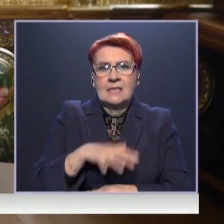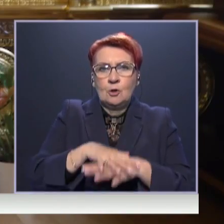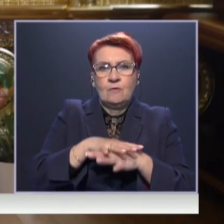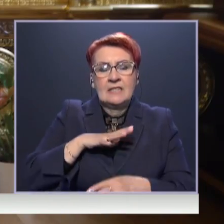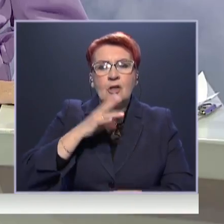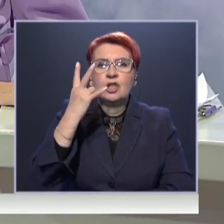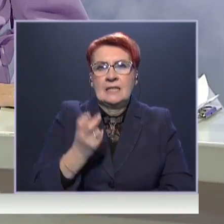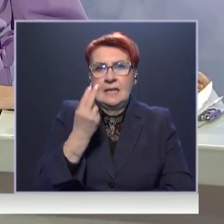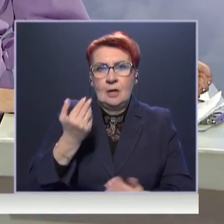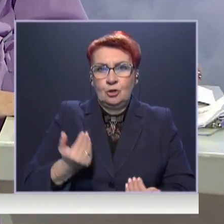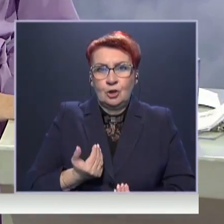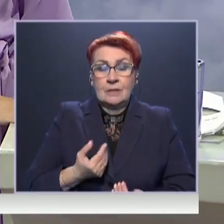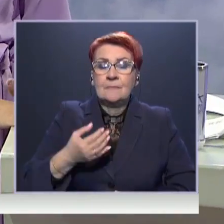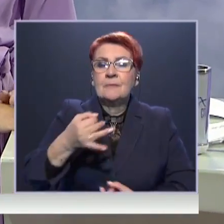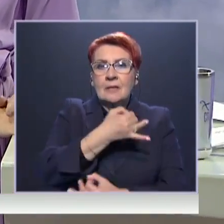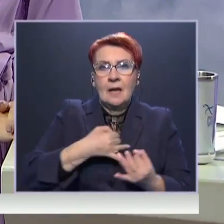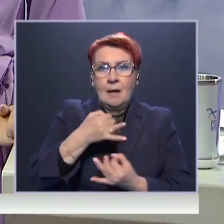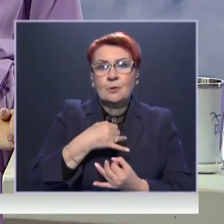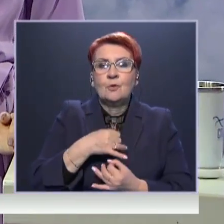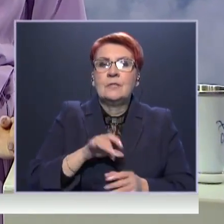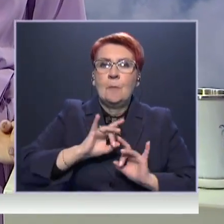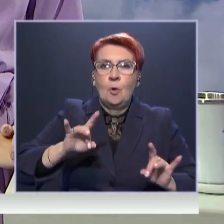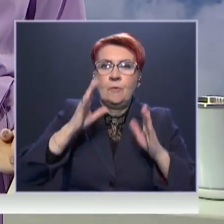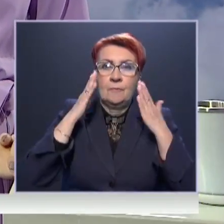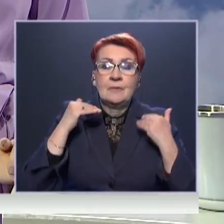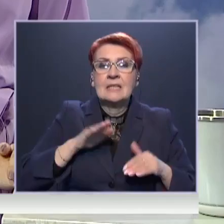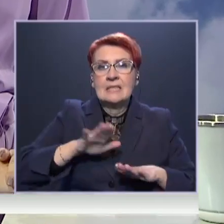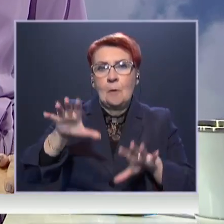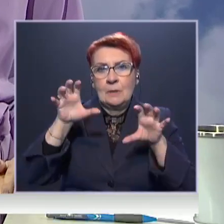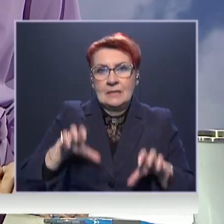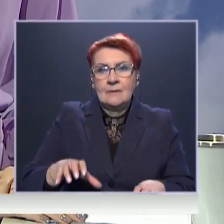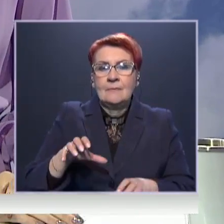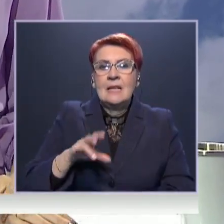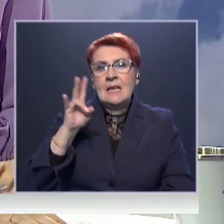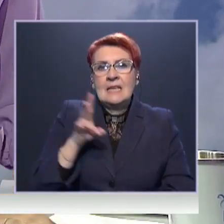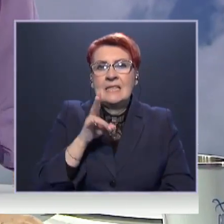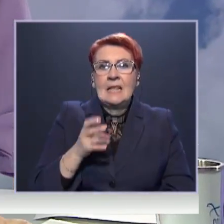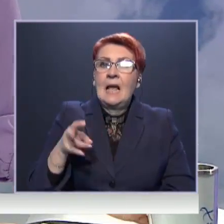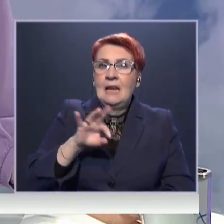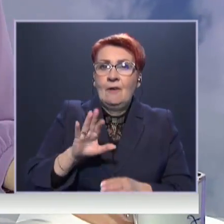жизнь обсудим проповедьейшего заместителем председателя аяснодального отдела по взаимоотношениям церкви